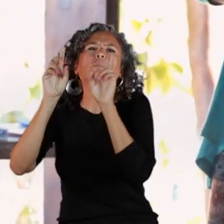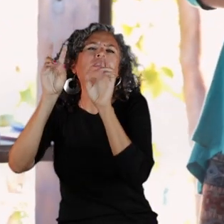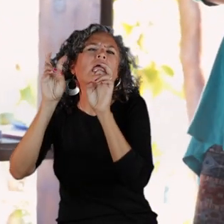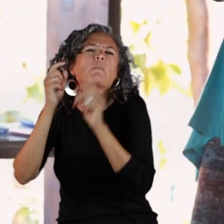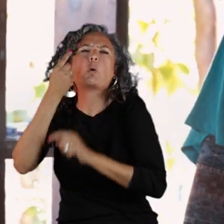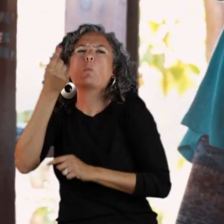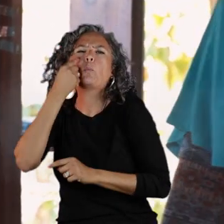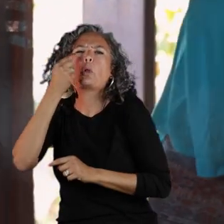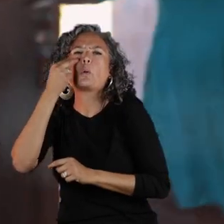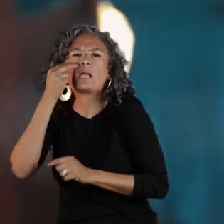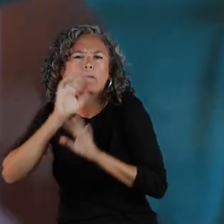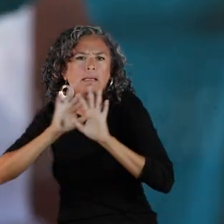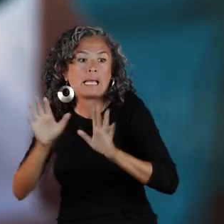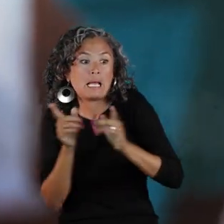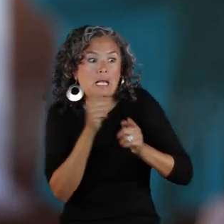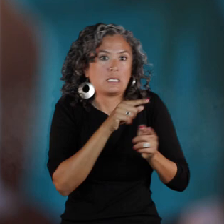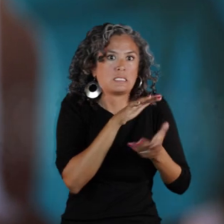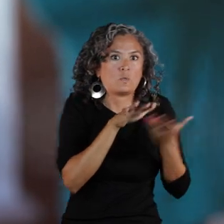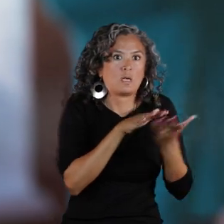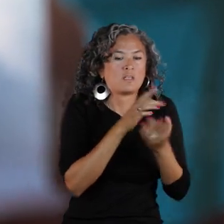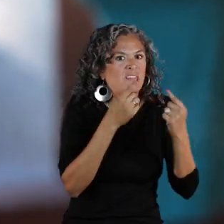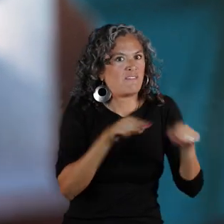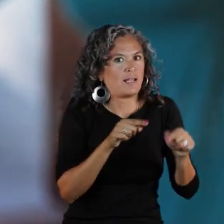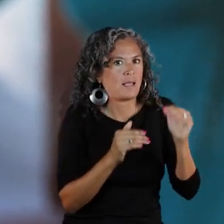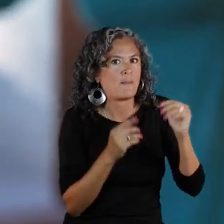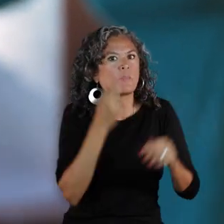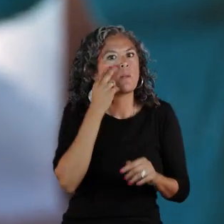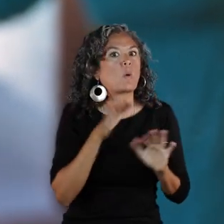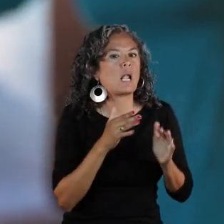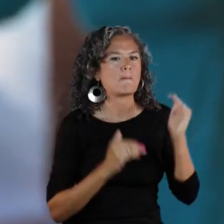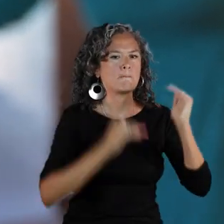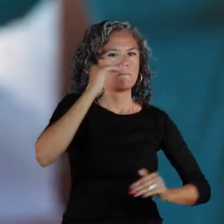esta en juego, y en el otro (violencia doméstica) es realmente el poder.